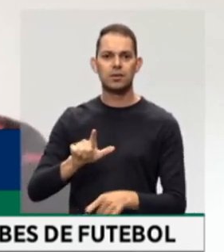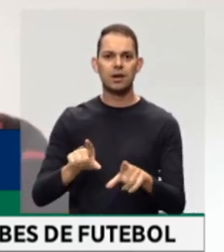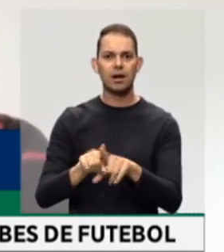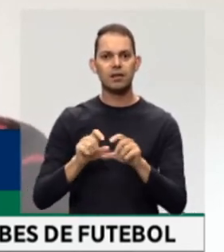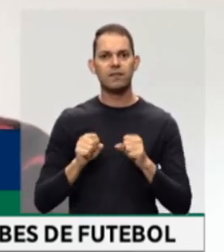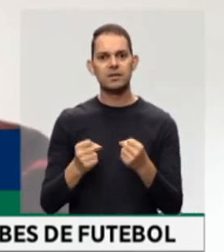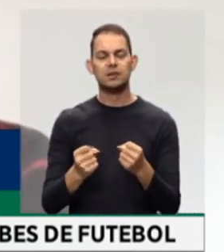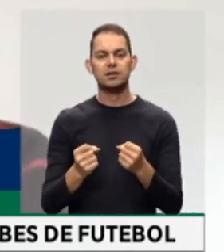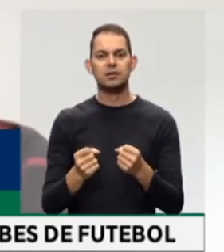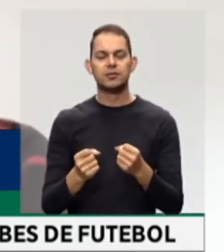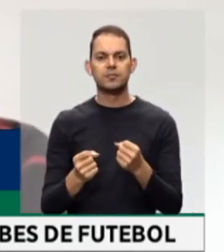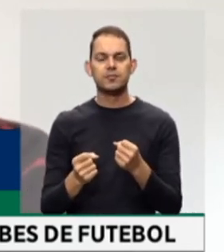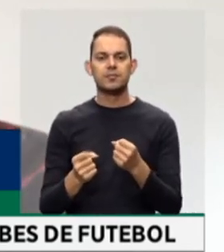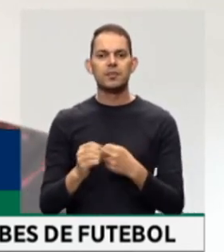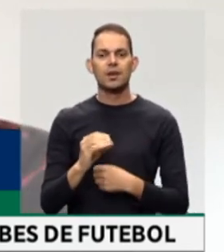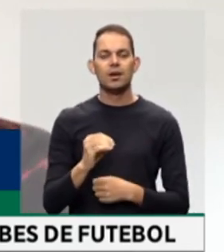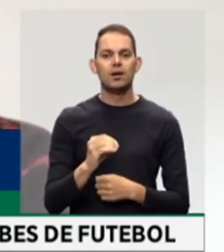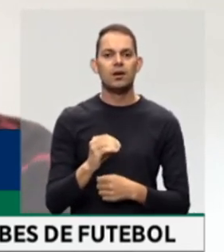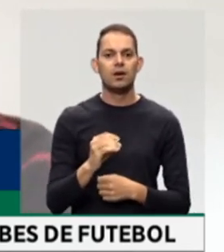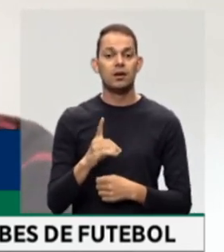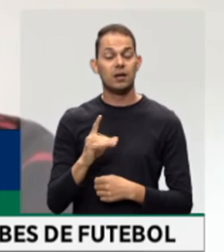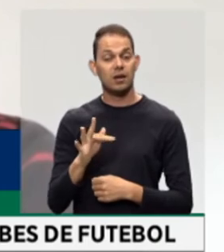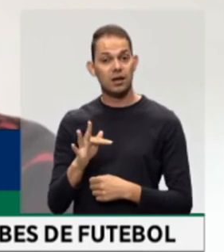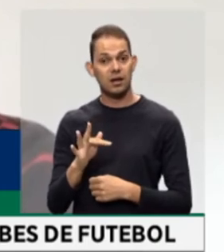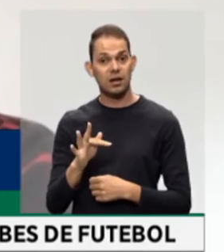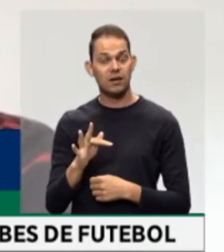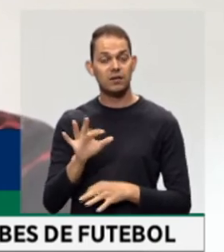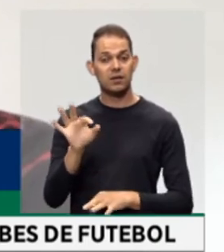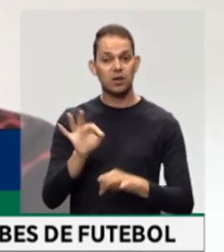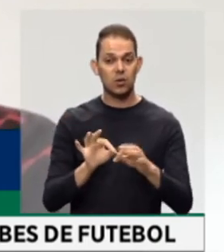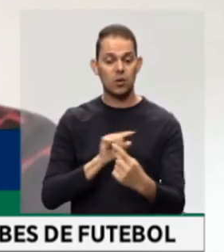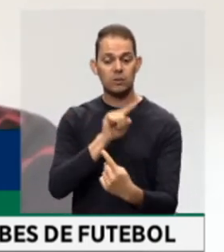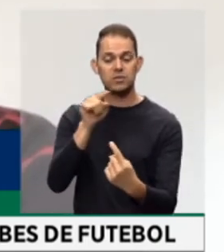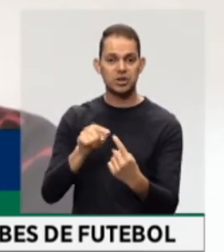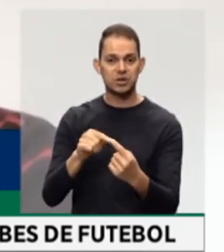DAS ORGANIZAÇÕES DA SOCIEDADE CIVIL, FRENTE